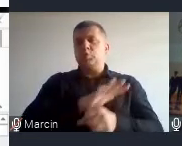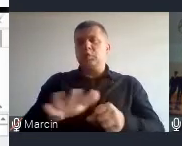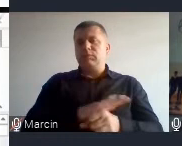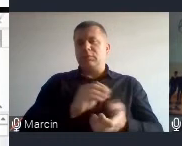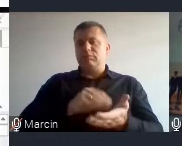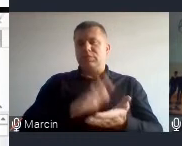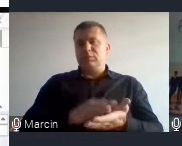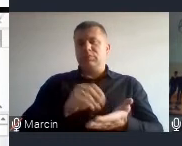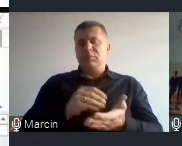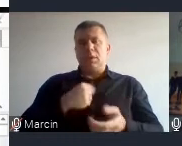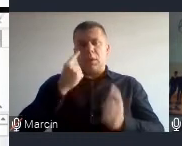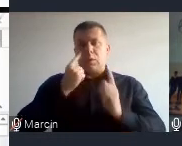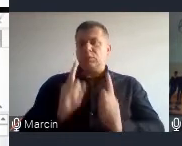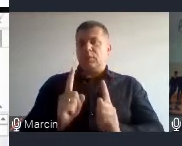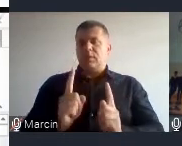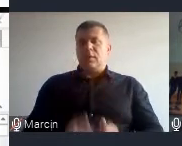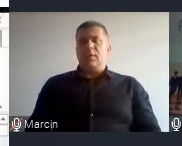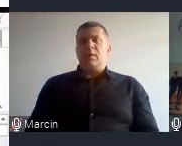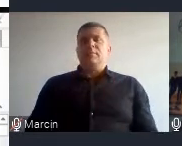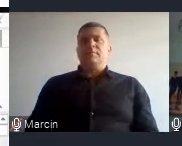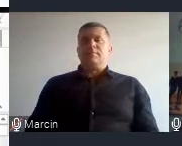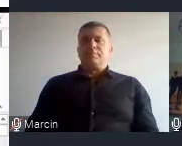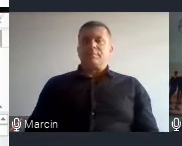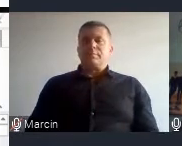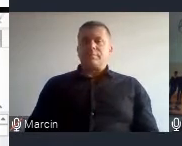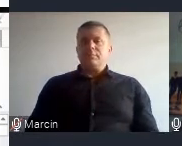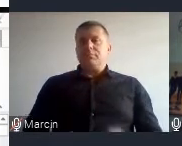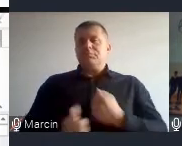Zwrócę Państwu na to uwagę, ponieważ pojawiają się informacje,